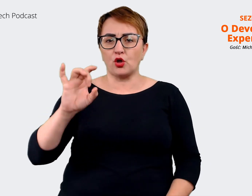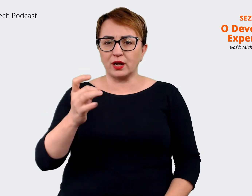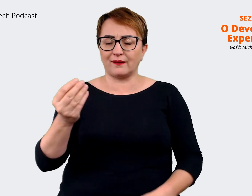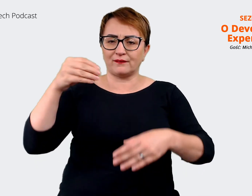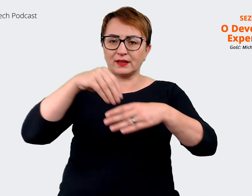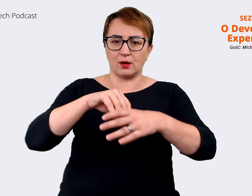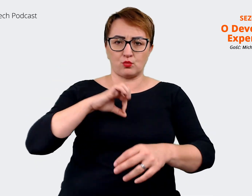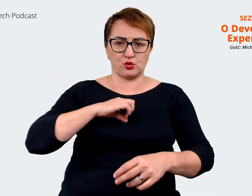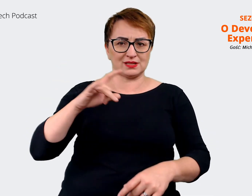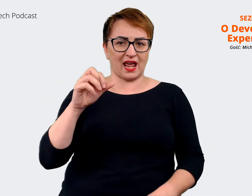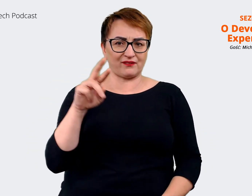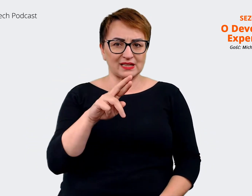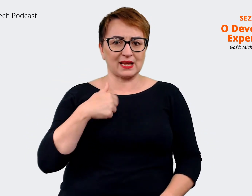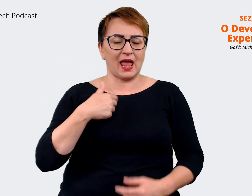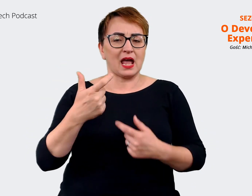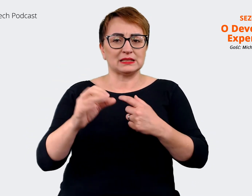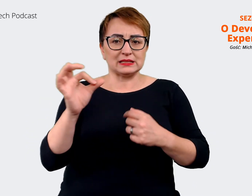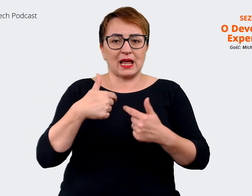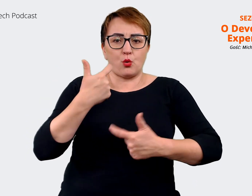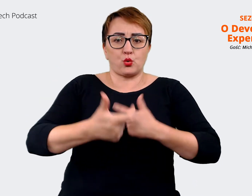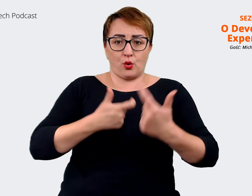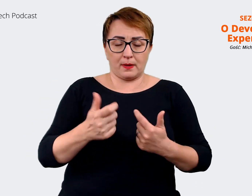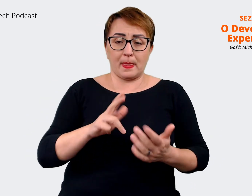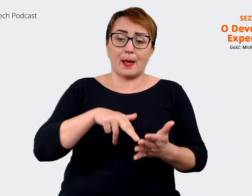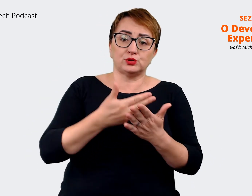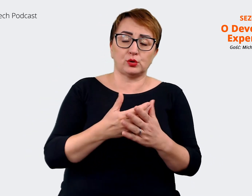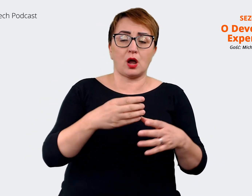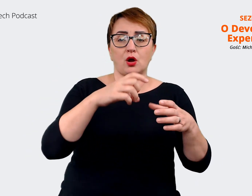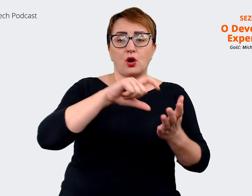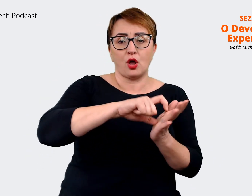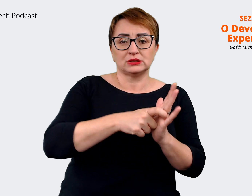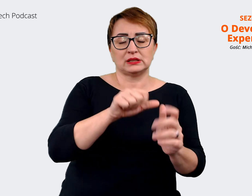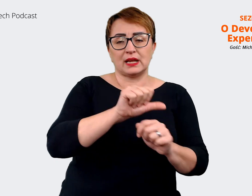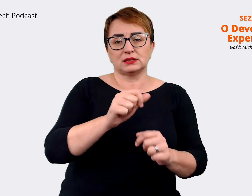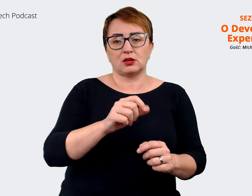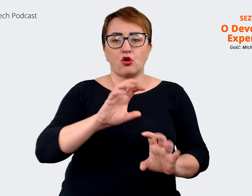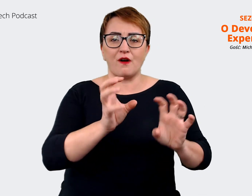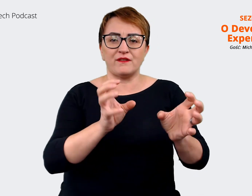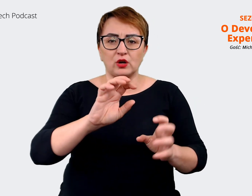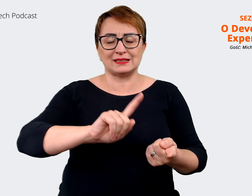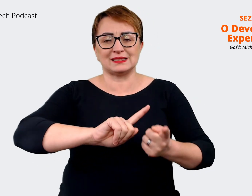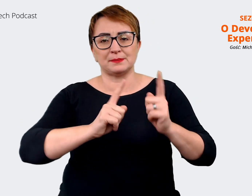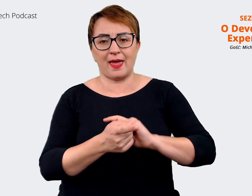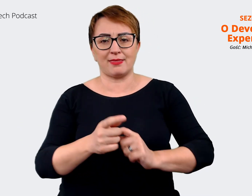tworzę. Tak samo są osobne klocki odpowiadające za konfigurację, zmienne środowiskowe,